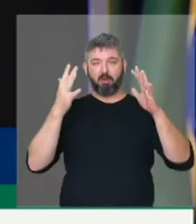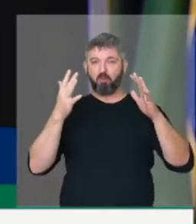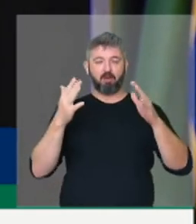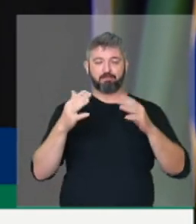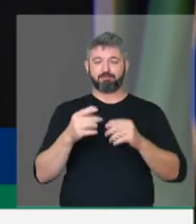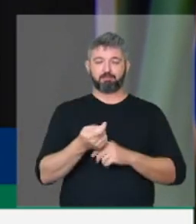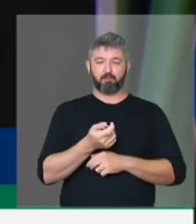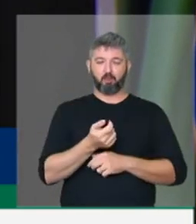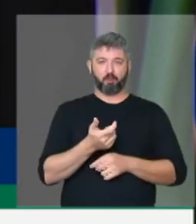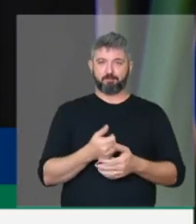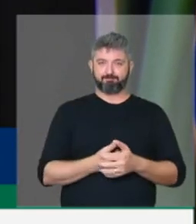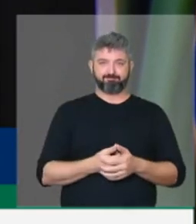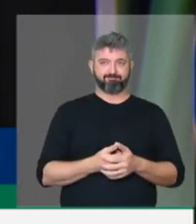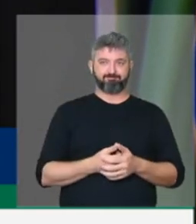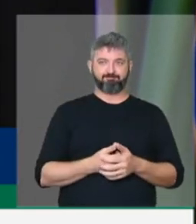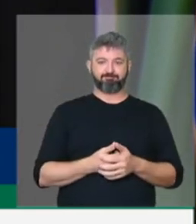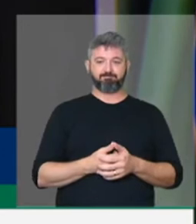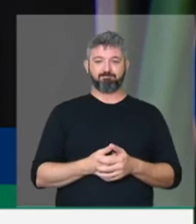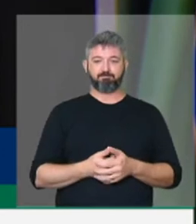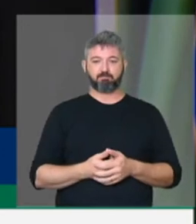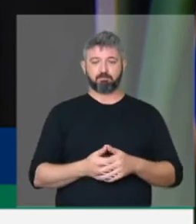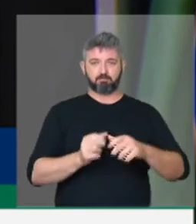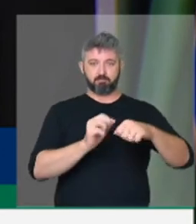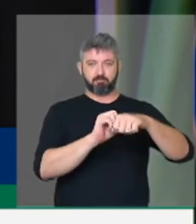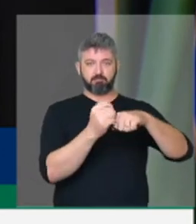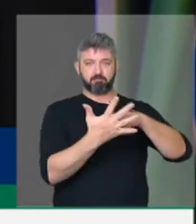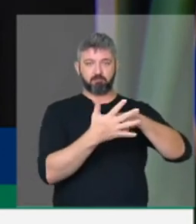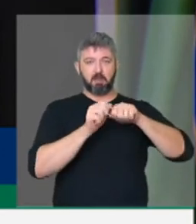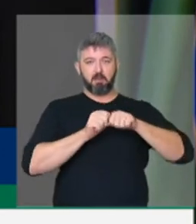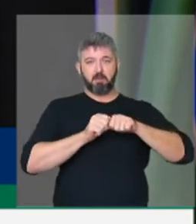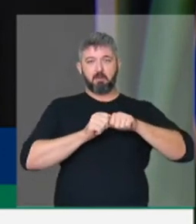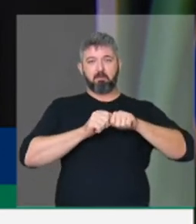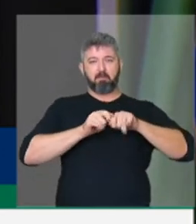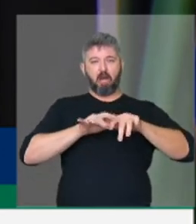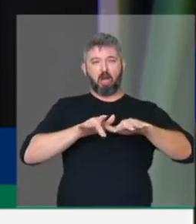POUCO A COMEMORAR. UMA PANDEMIA... ATACA O BRASIL COM